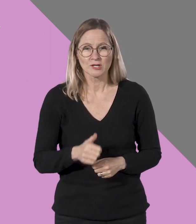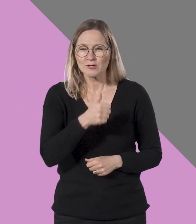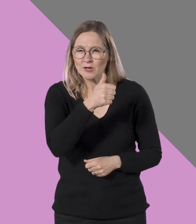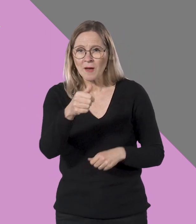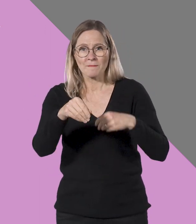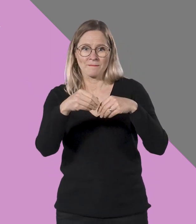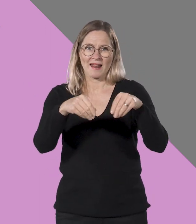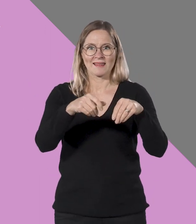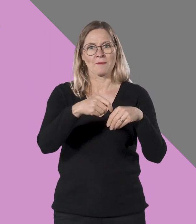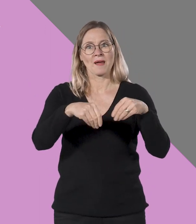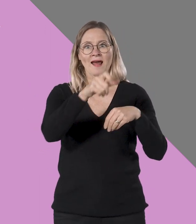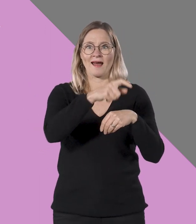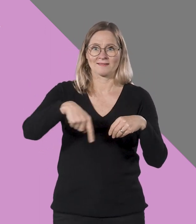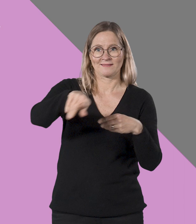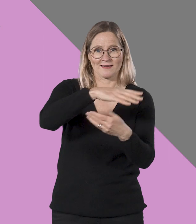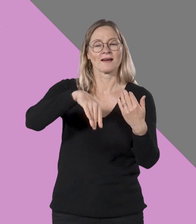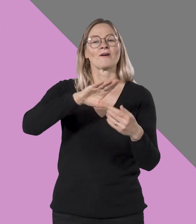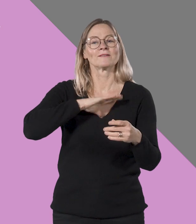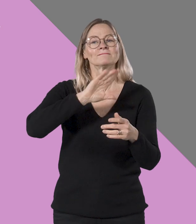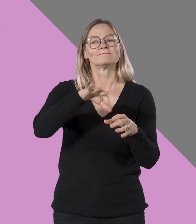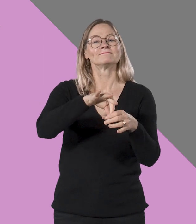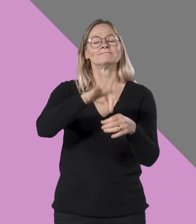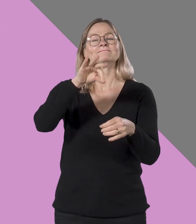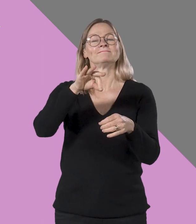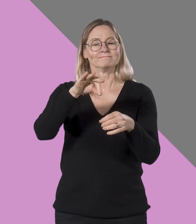Jokaisen pelin pelaajien kesken arvotaan -